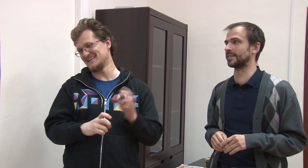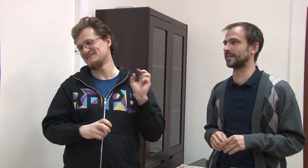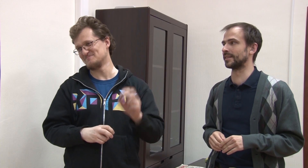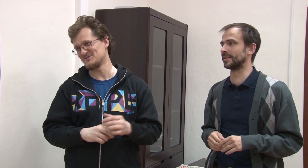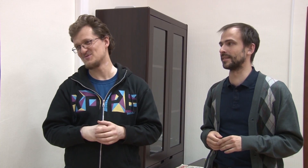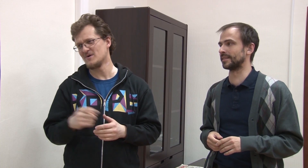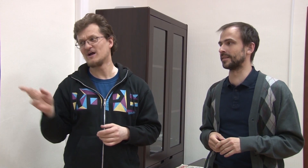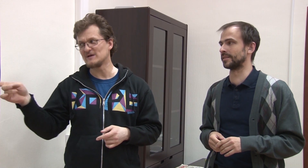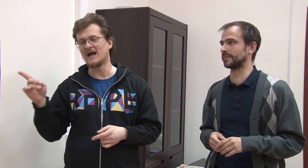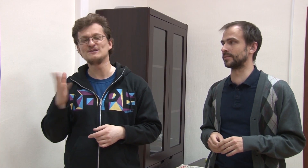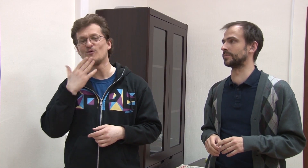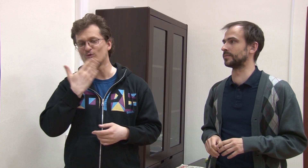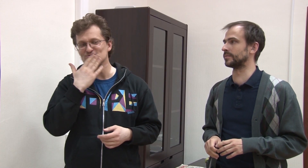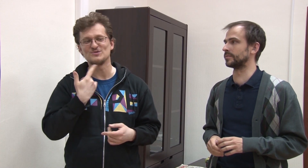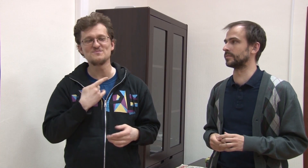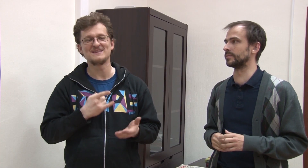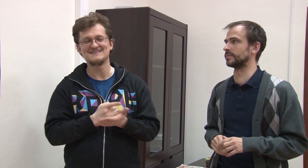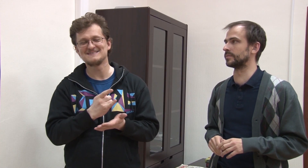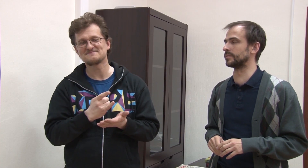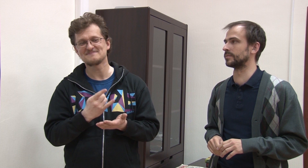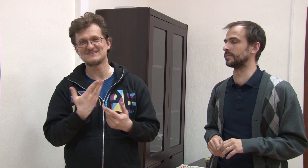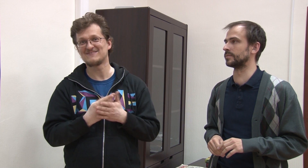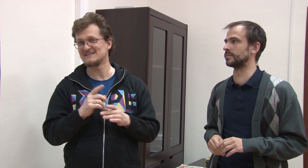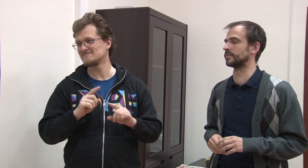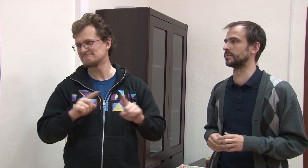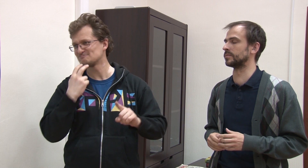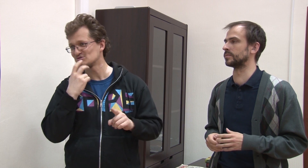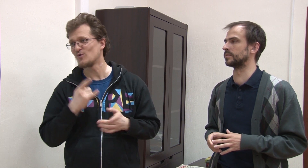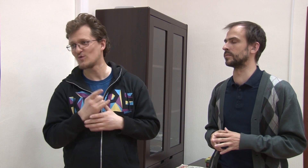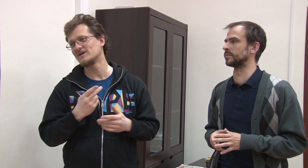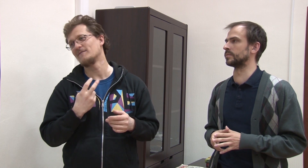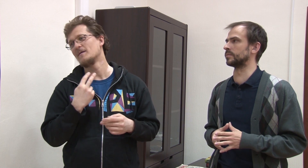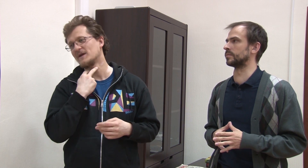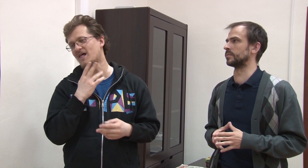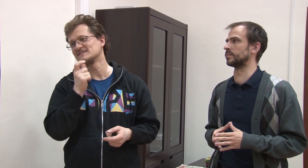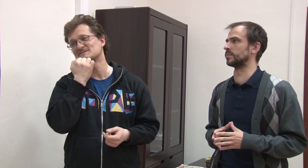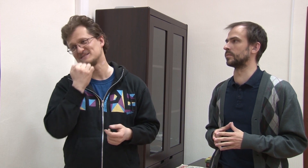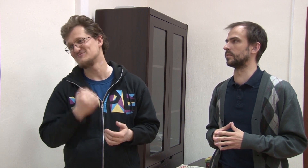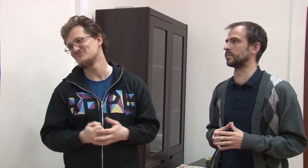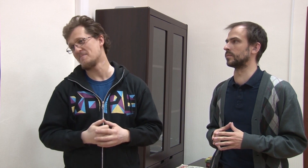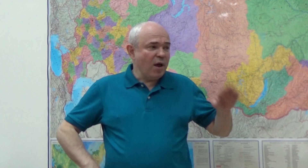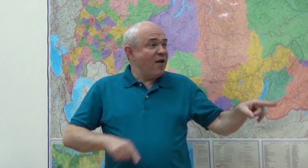Мы обязательно придём. Вот они, глухие местные, очень любят в своих смешных роликах прикалываться над москвичами!